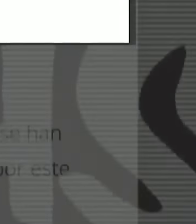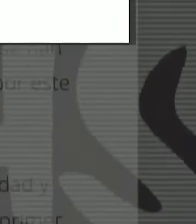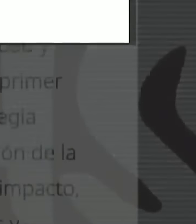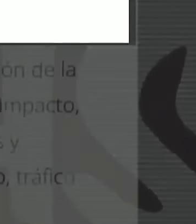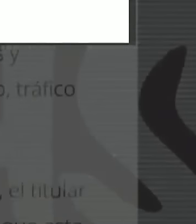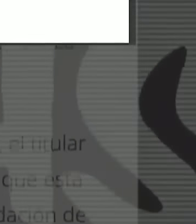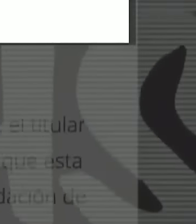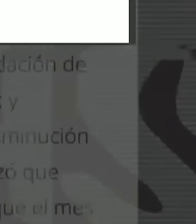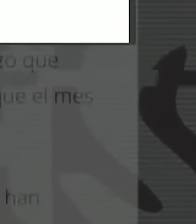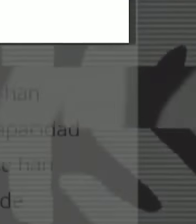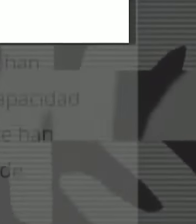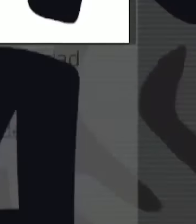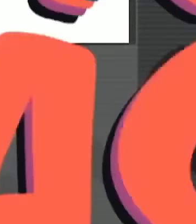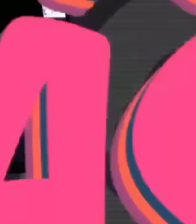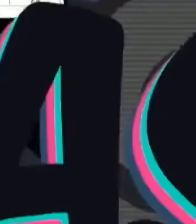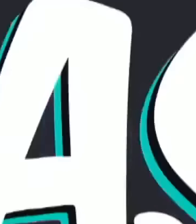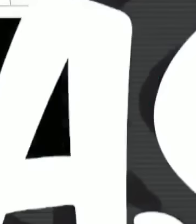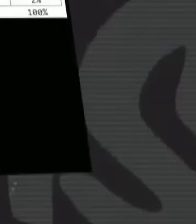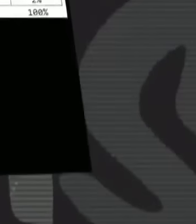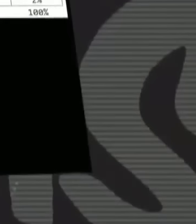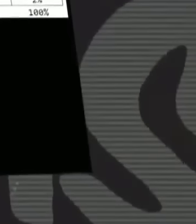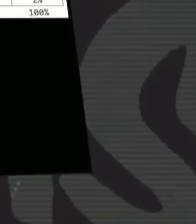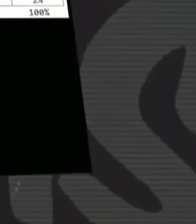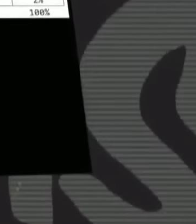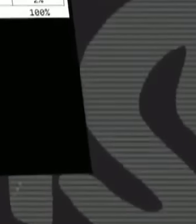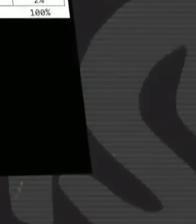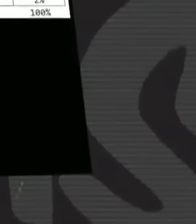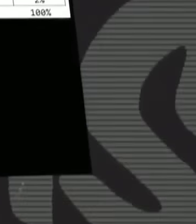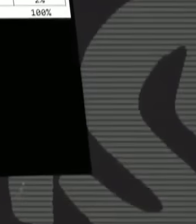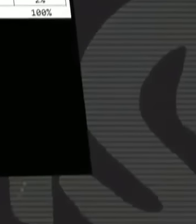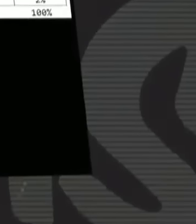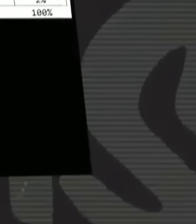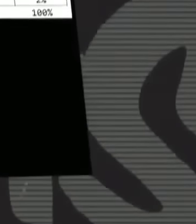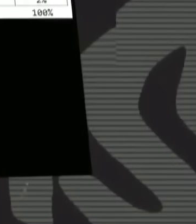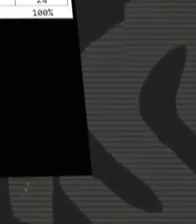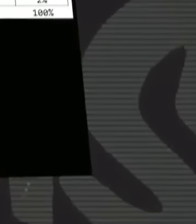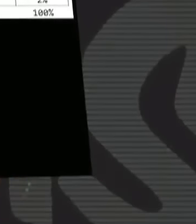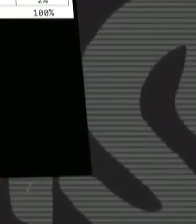por delitos de alto impacto. Estas falsedades se difundieron y amplificaron también en una